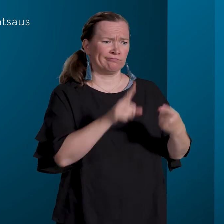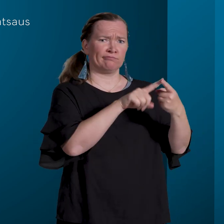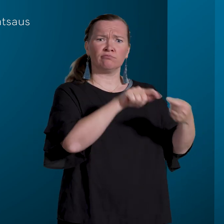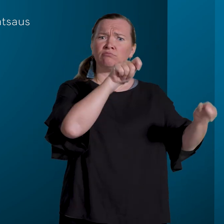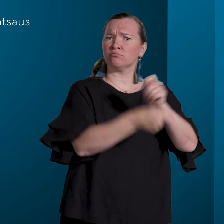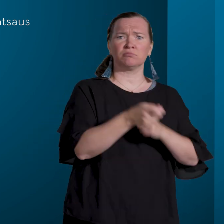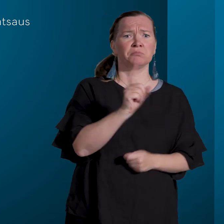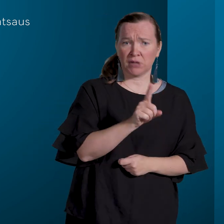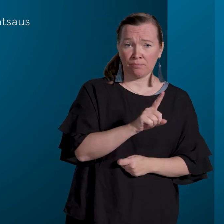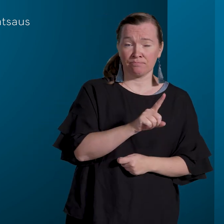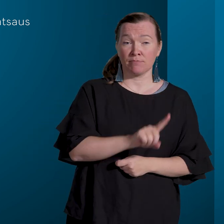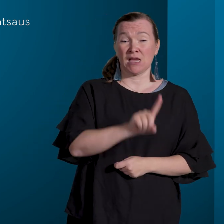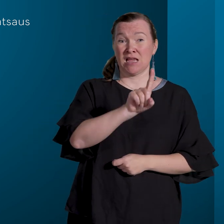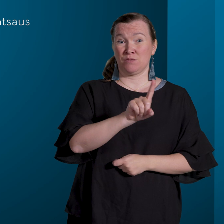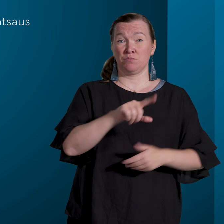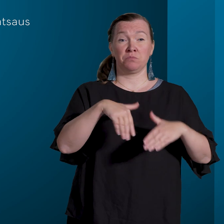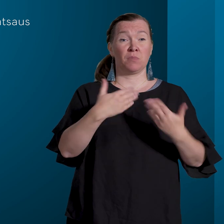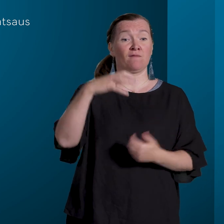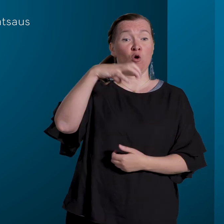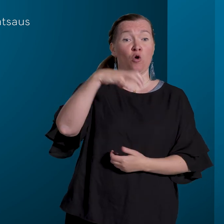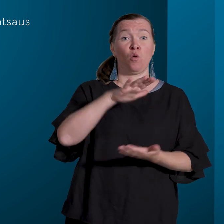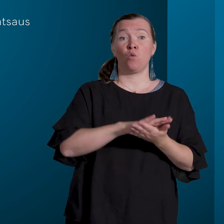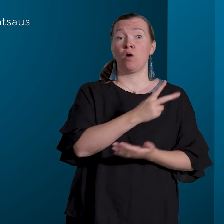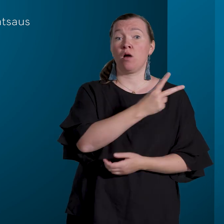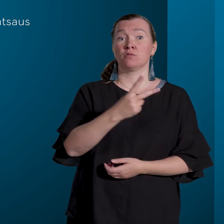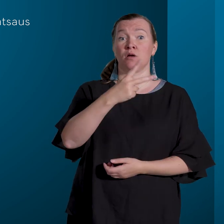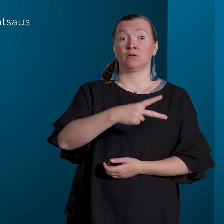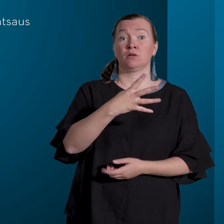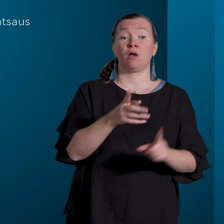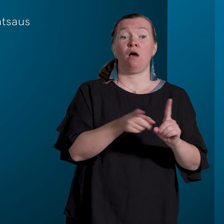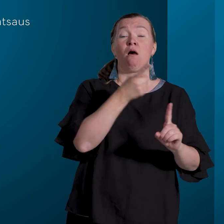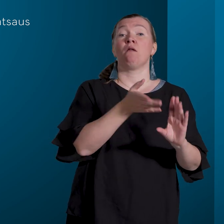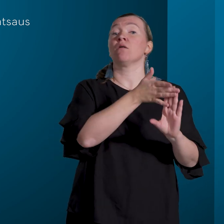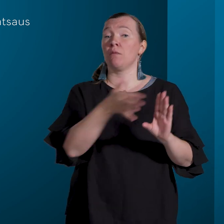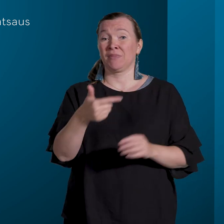Ensimmäinen muutos astuu voimaan 1.10.2024, -